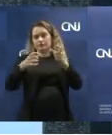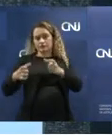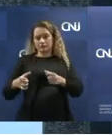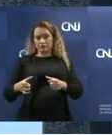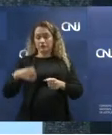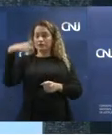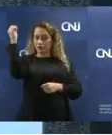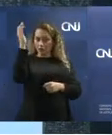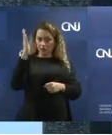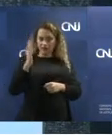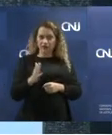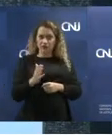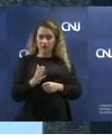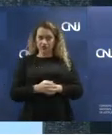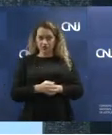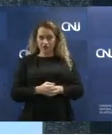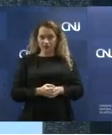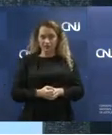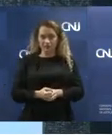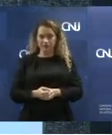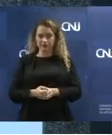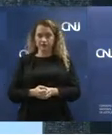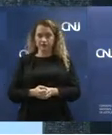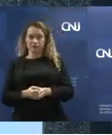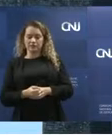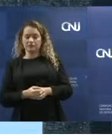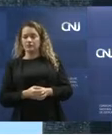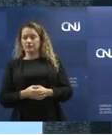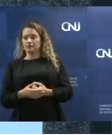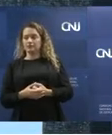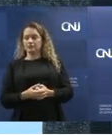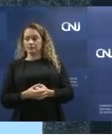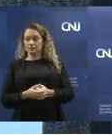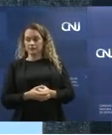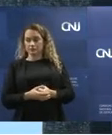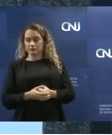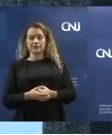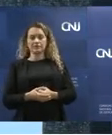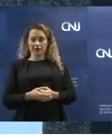É apenas para que os senhores tenham uma ideia. Atividade notarial Hoje